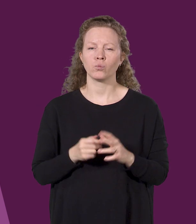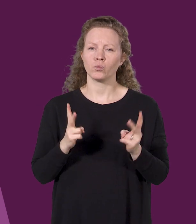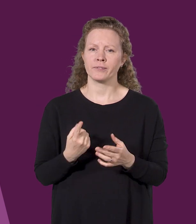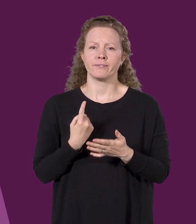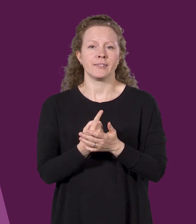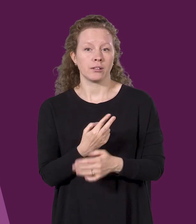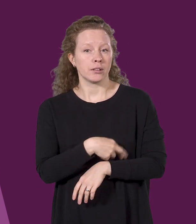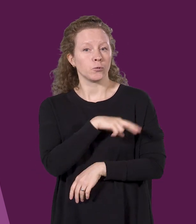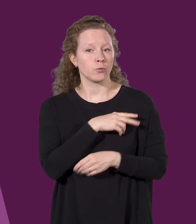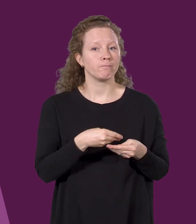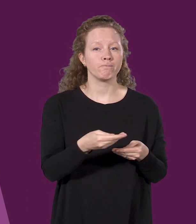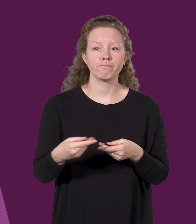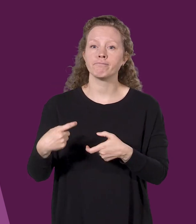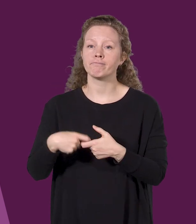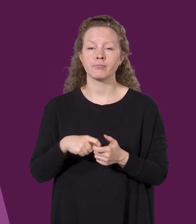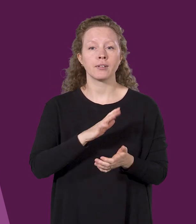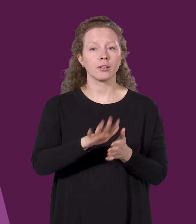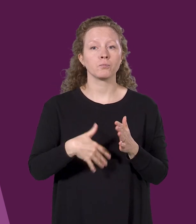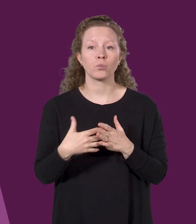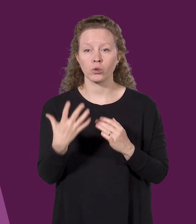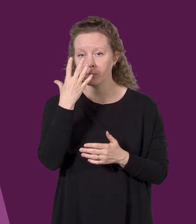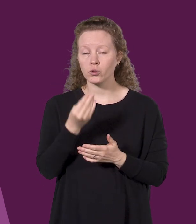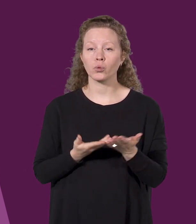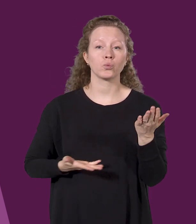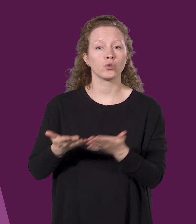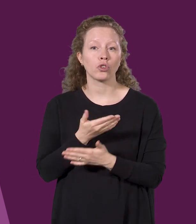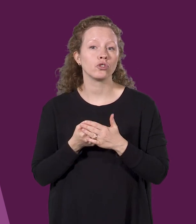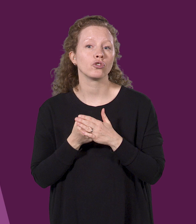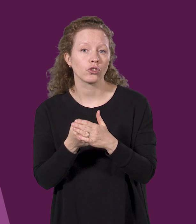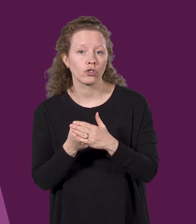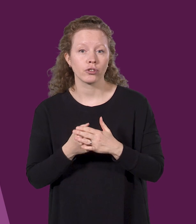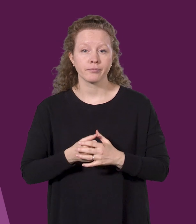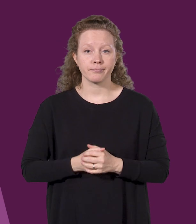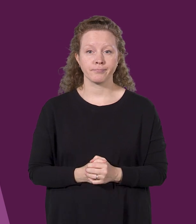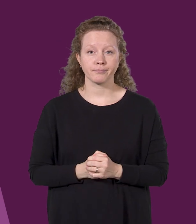Det är också viktigt att avdela resurser till teckenspråkigt psykosocialt stöd.